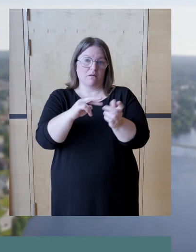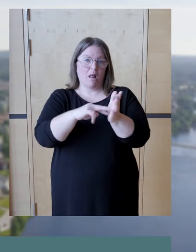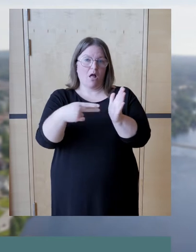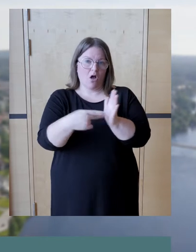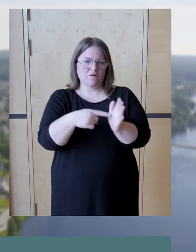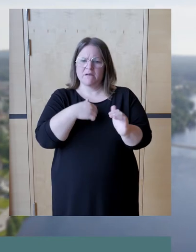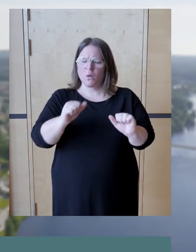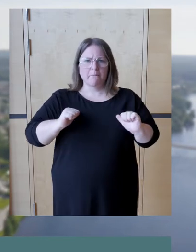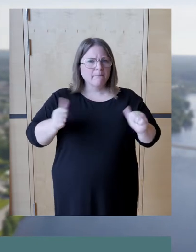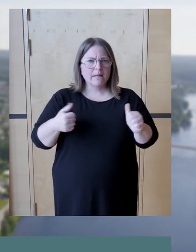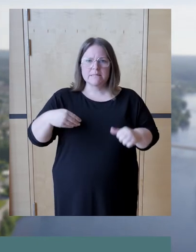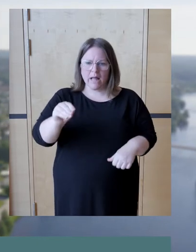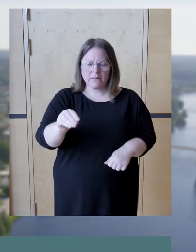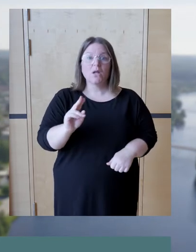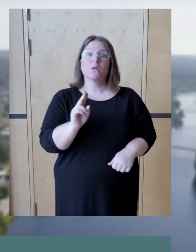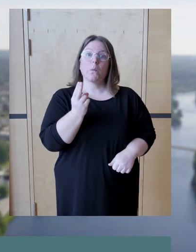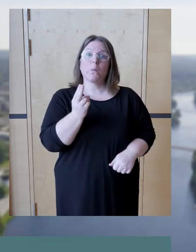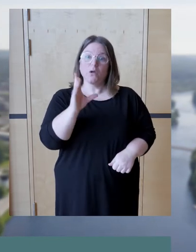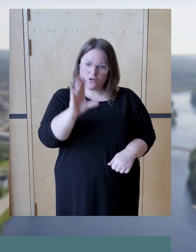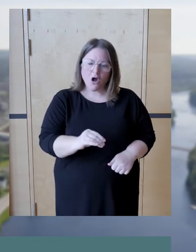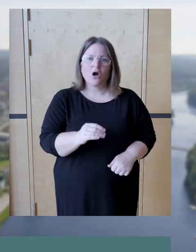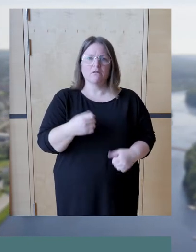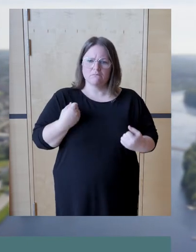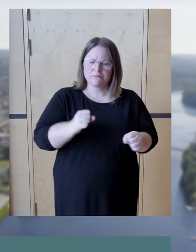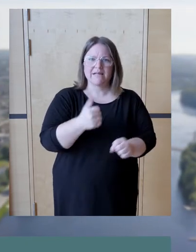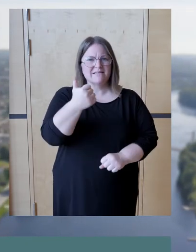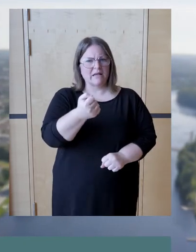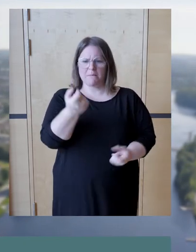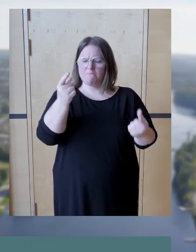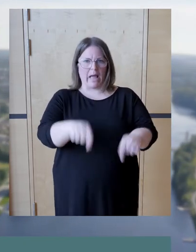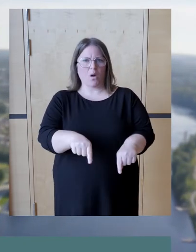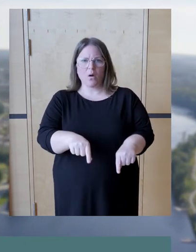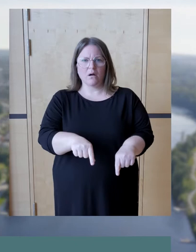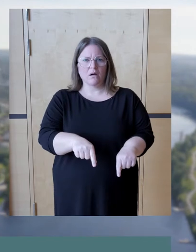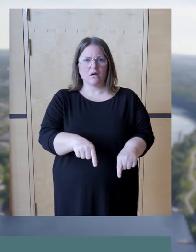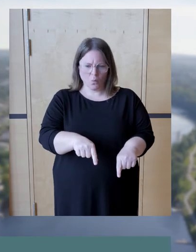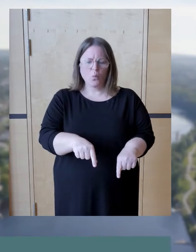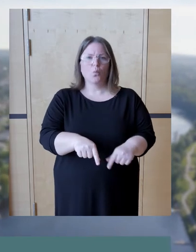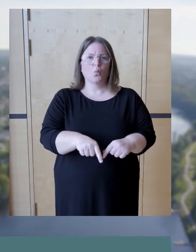Vilka bygger nu 60 platser nu direkt Vilka också Går överens med alliansens förslag